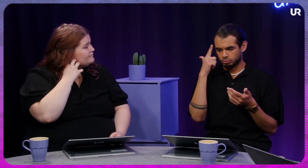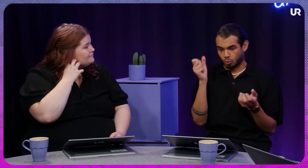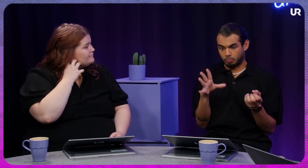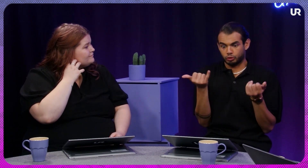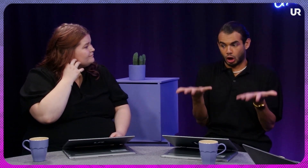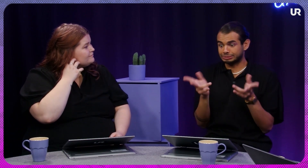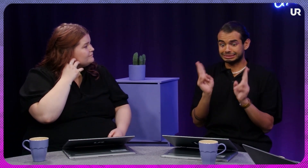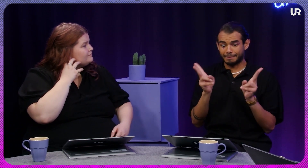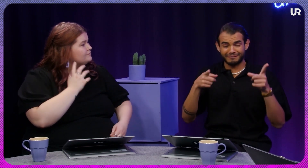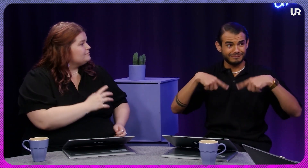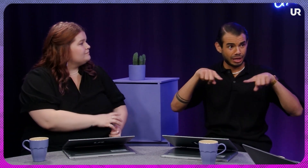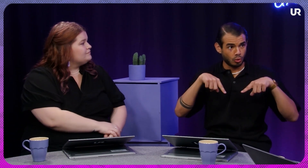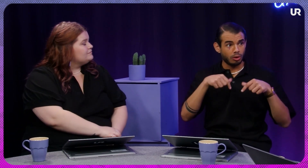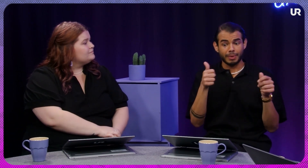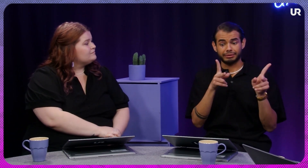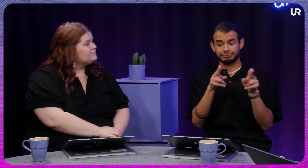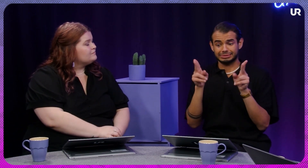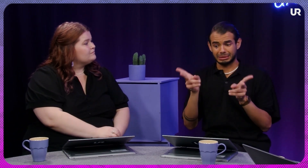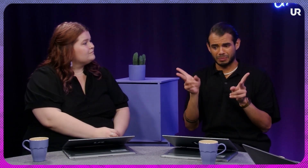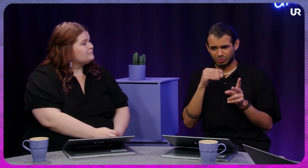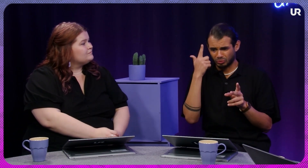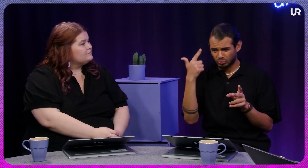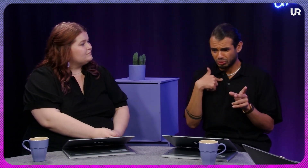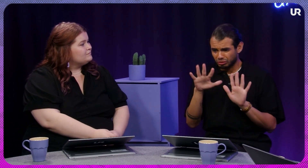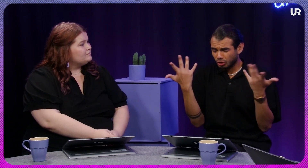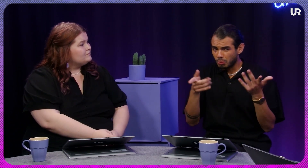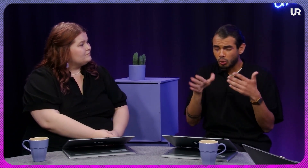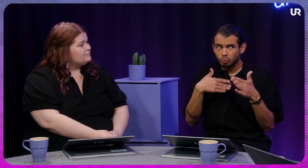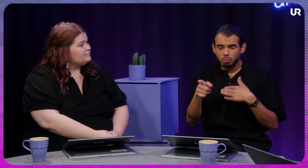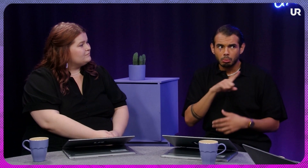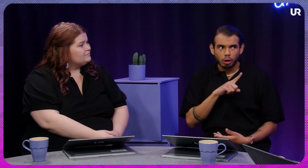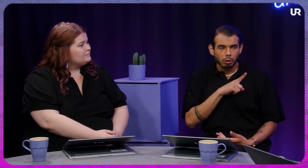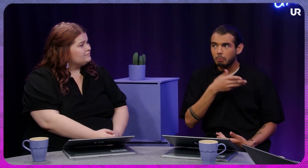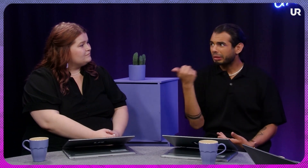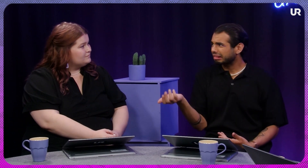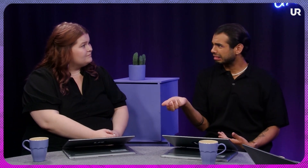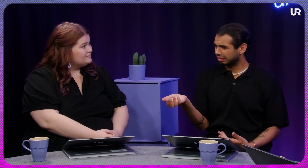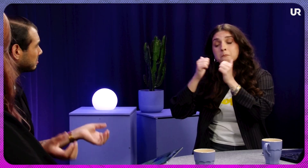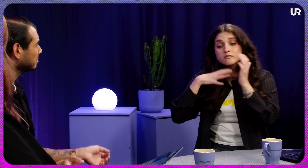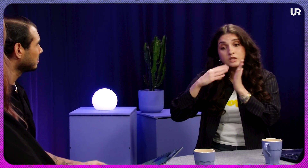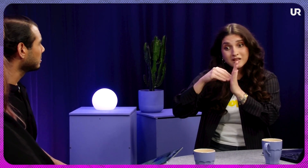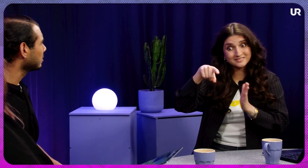men om det var idag skulle de göra det så mycket mycket bättre, tror jag?